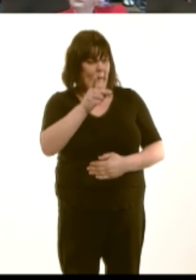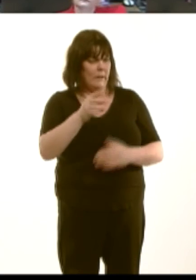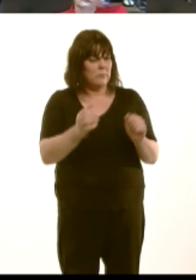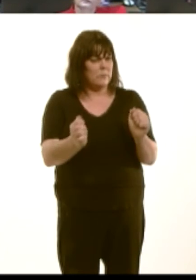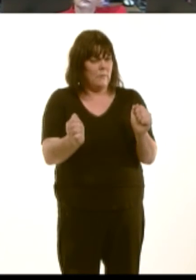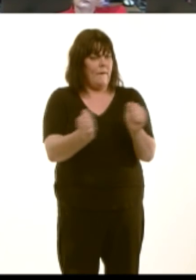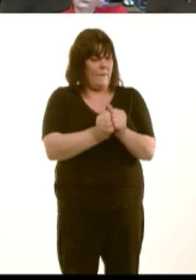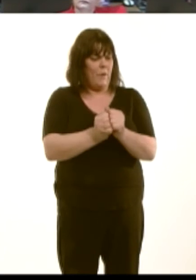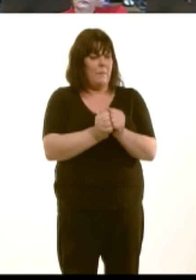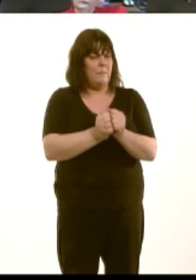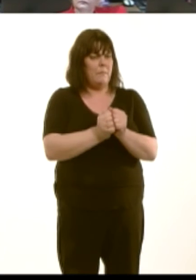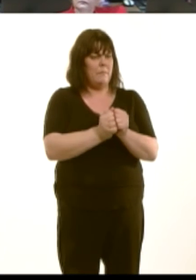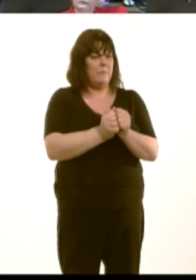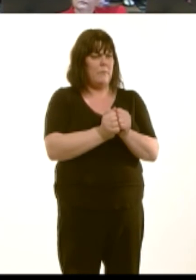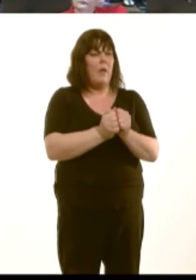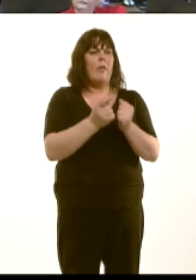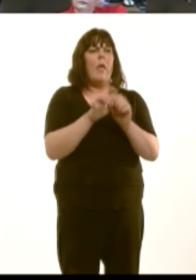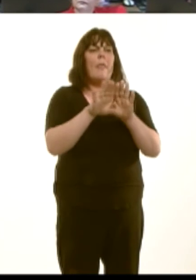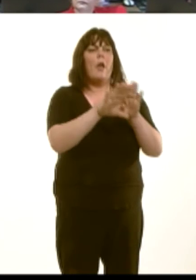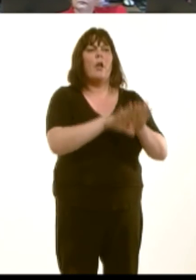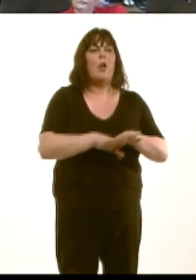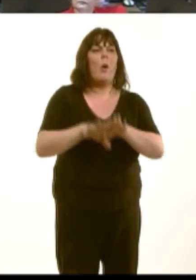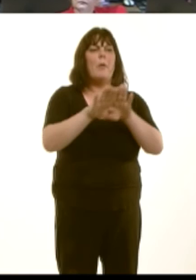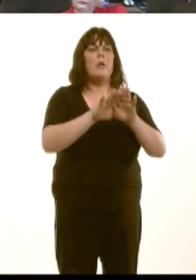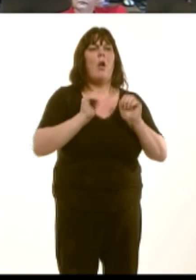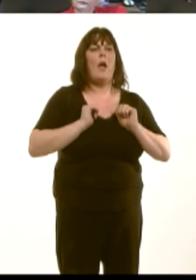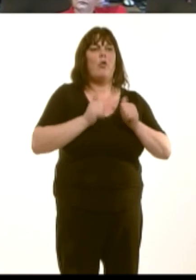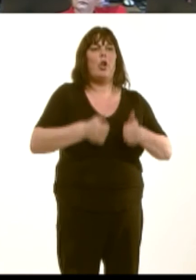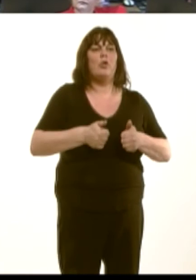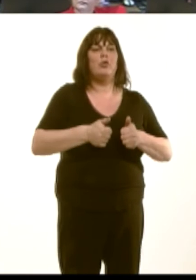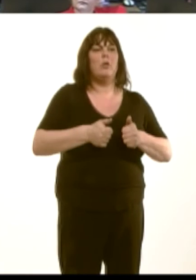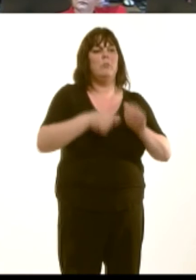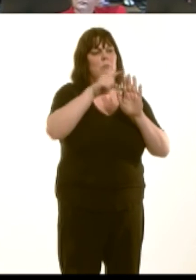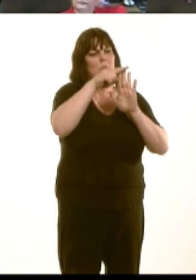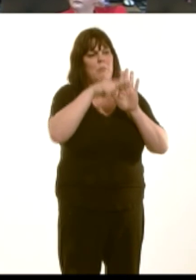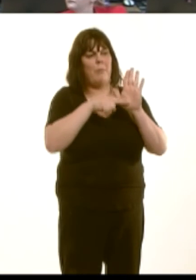yma bod y polisi amaethyddol cyffredin aír taliadau sydd yn dod yn sgil hynny yn gwbl